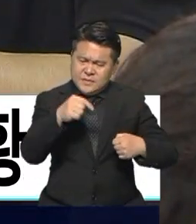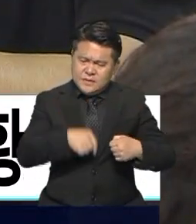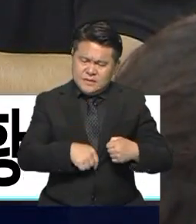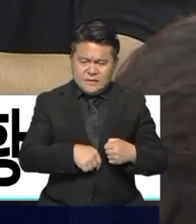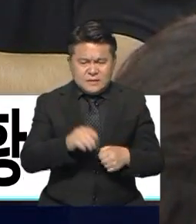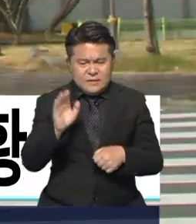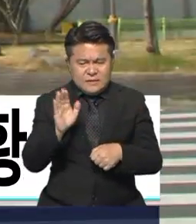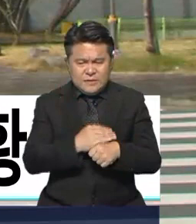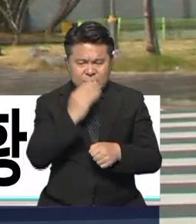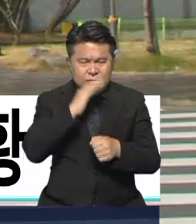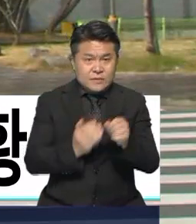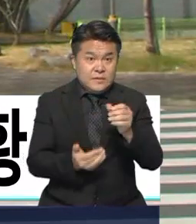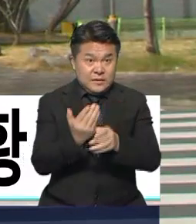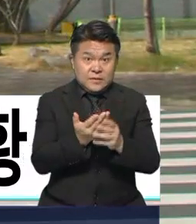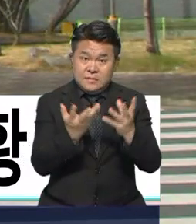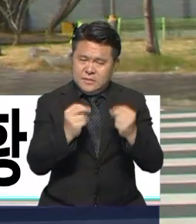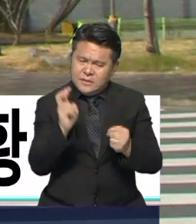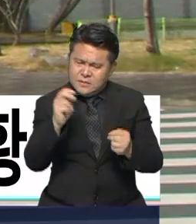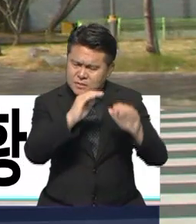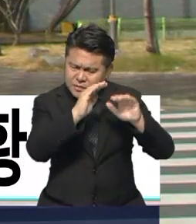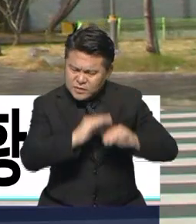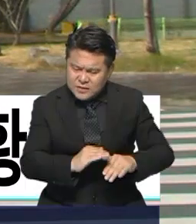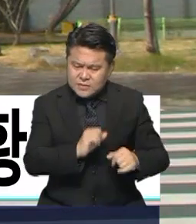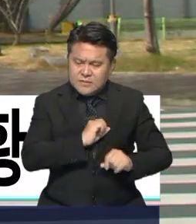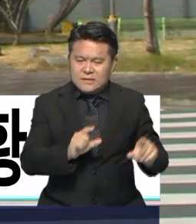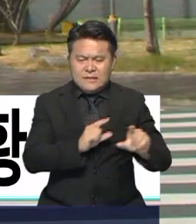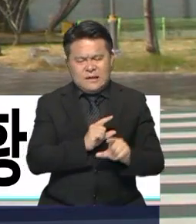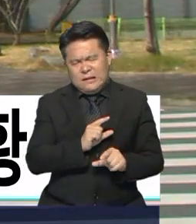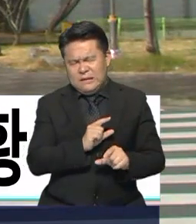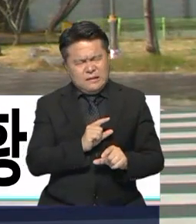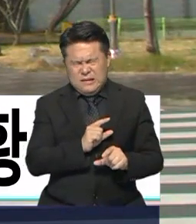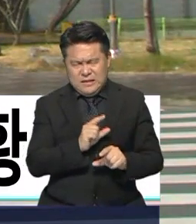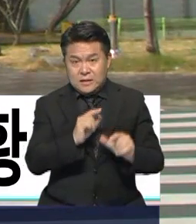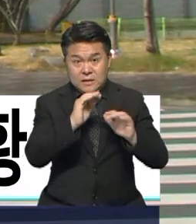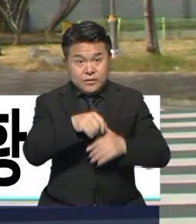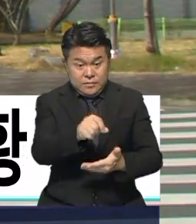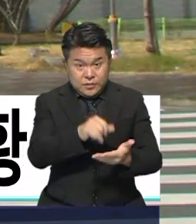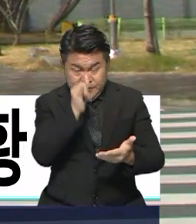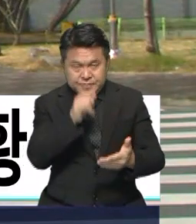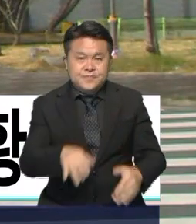겪은 것으로 추정되는 내용과 군 생활에 회의를 느끼는 듯한 늘이 적혀 있습니다.